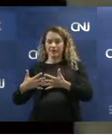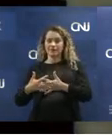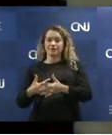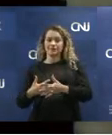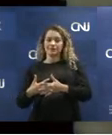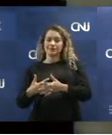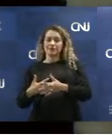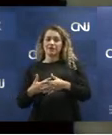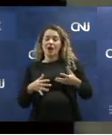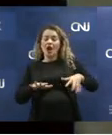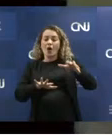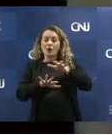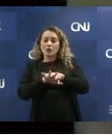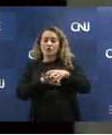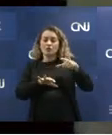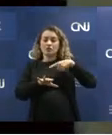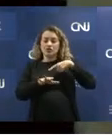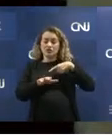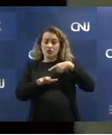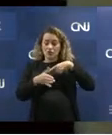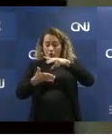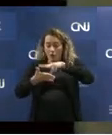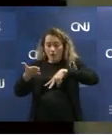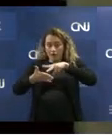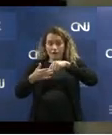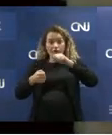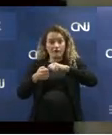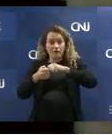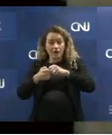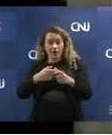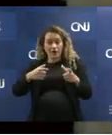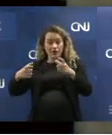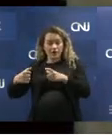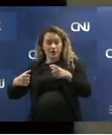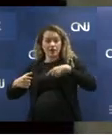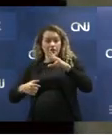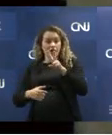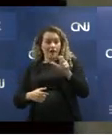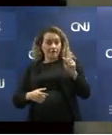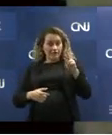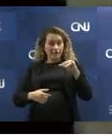ao ensejo da correição realizada no âmbito da Vara de Execuções Penais.